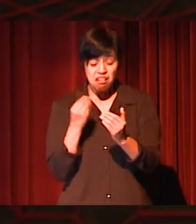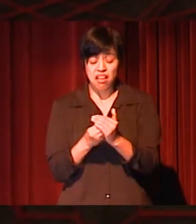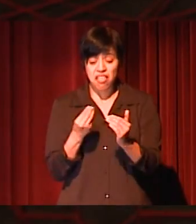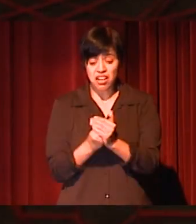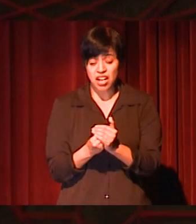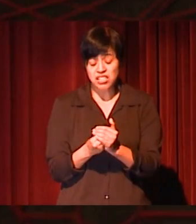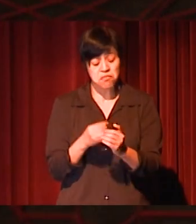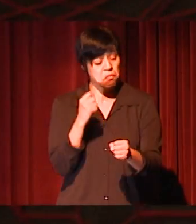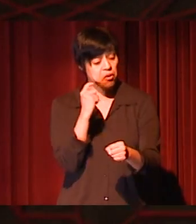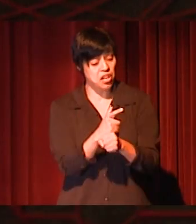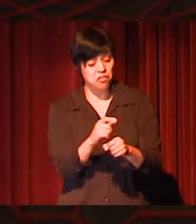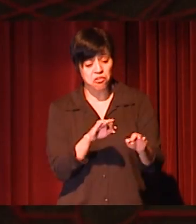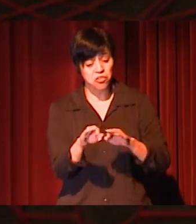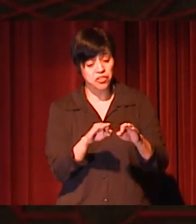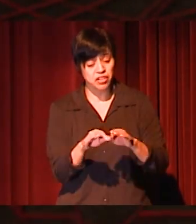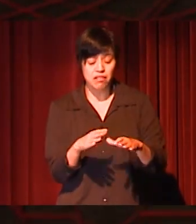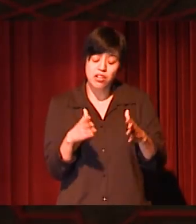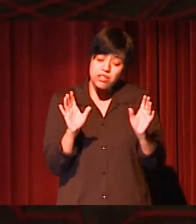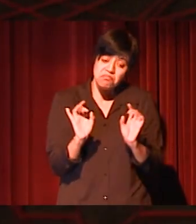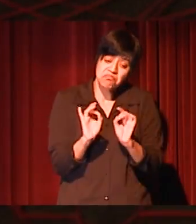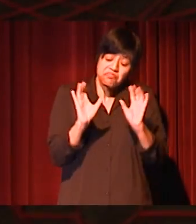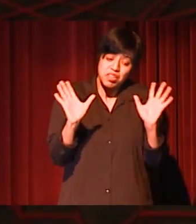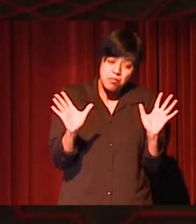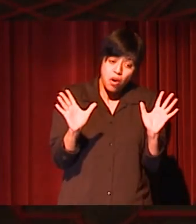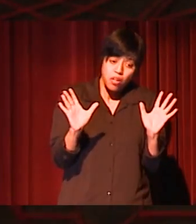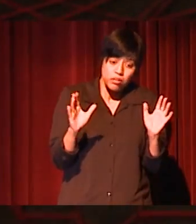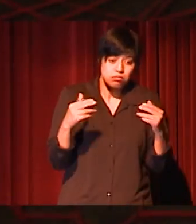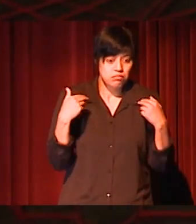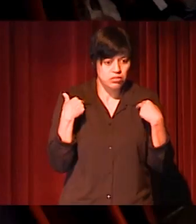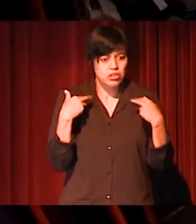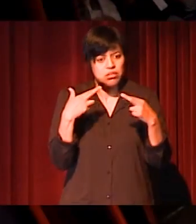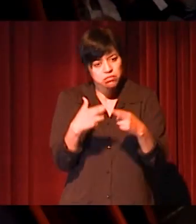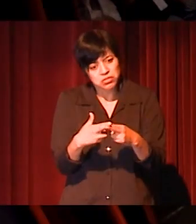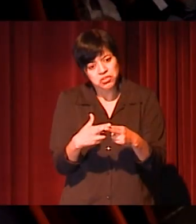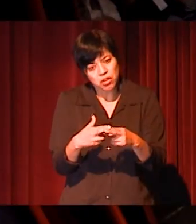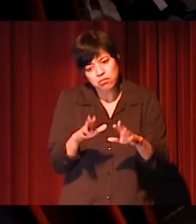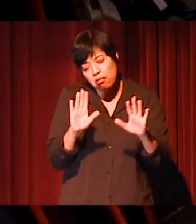porque no encontró trabajo y no le quedó más remedio. Porque ser profesor es la última opción.